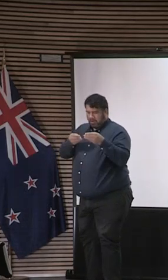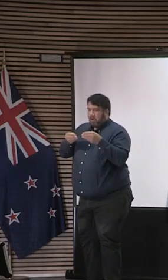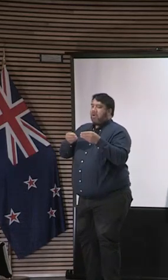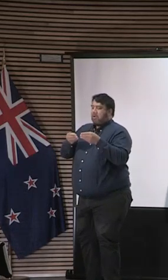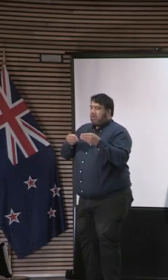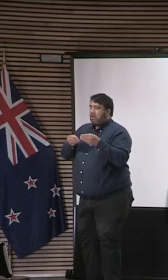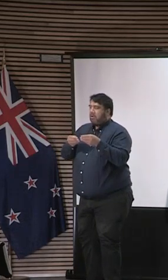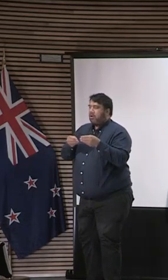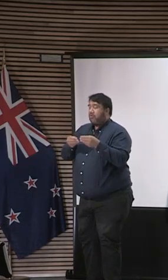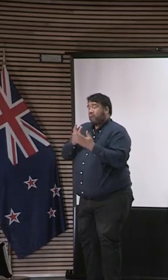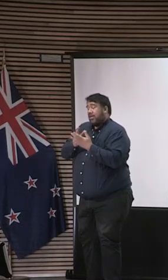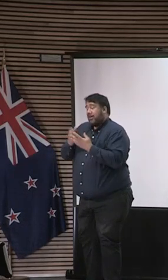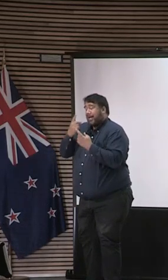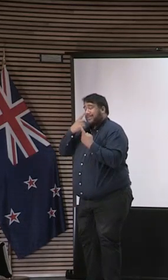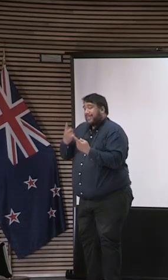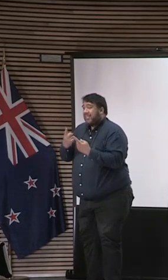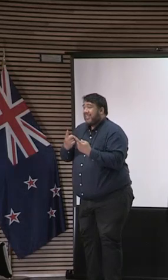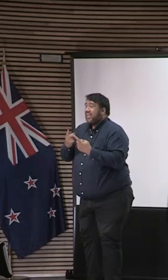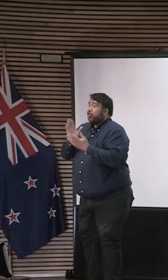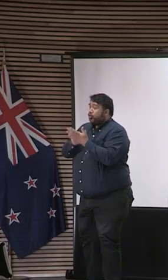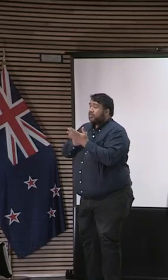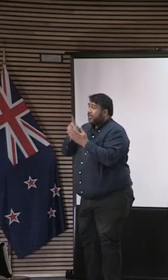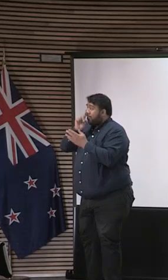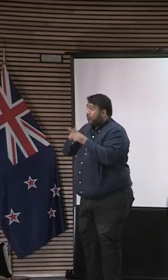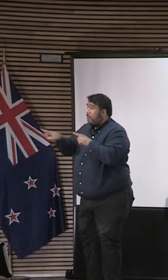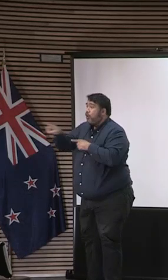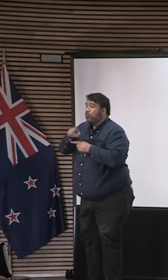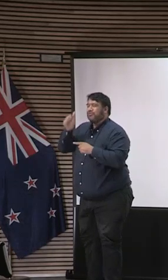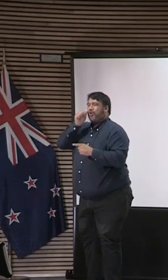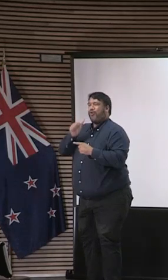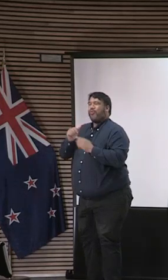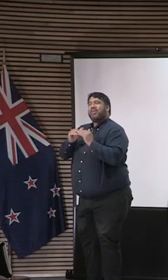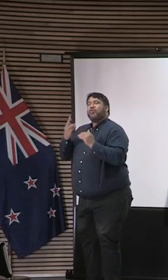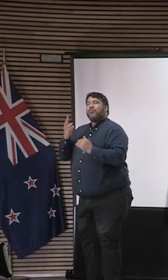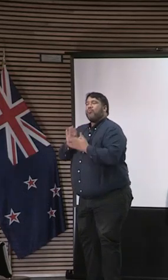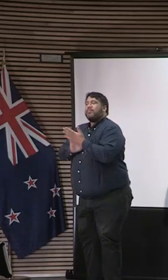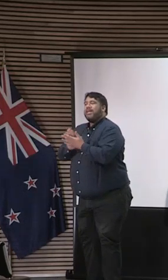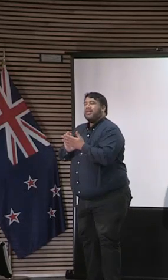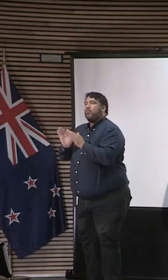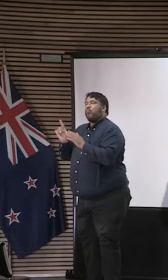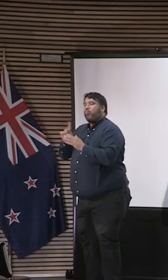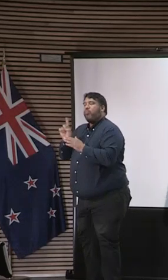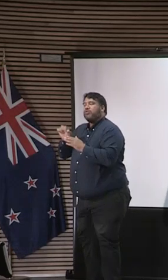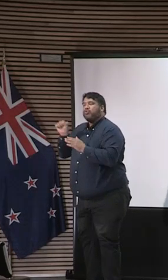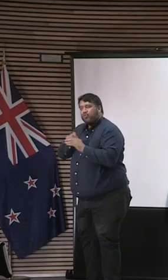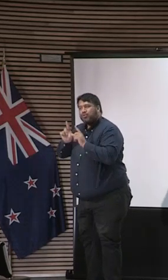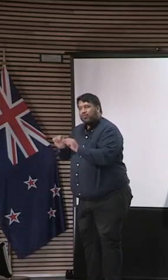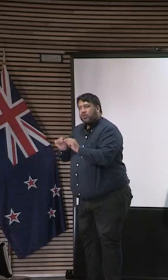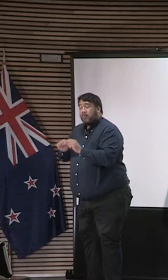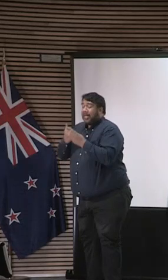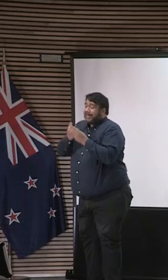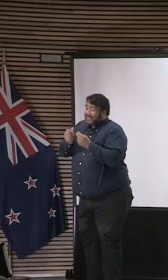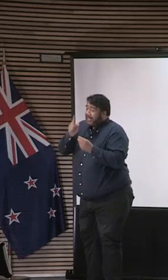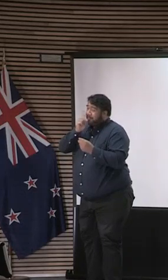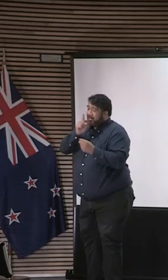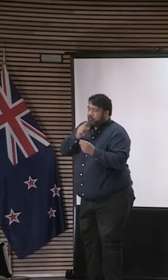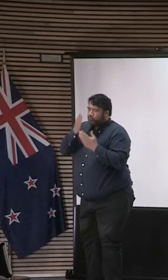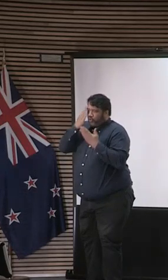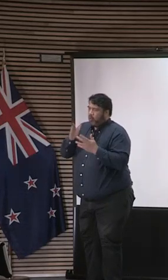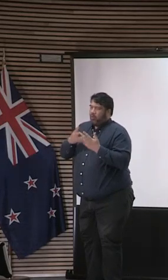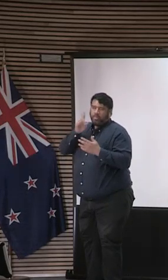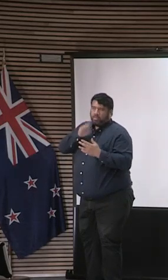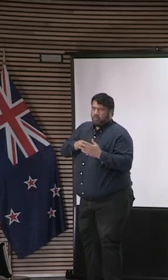tera i tino awangawanga ahau. I